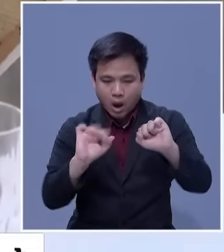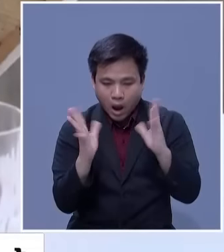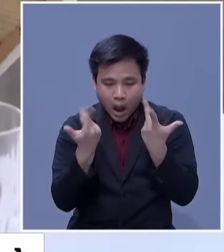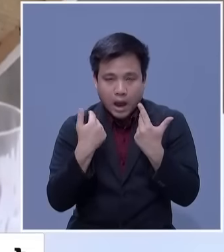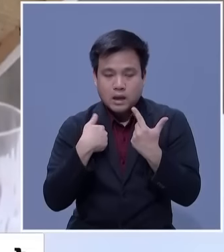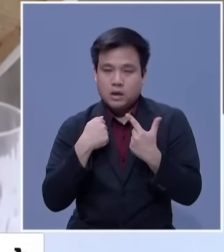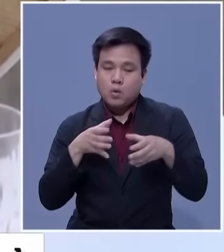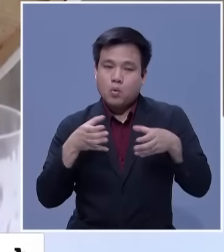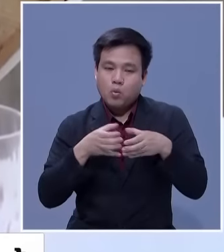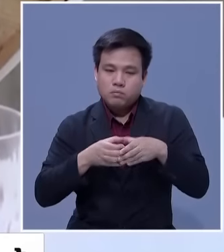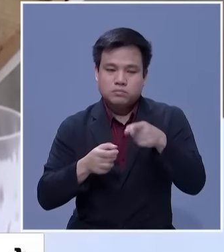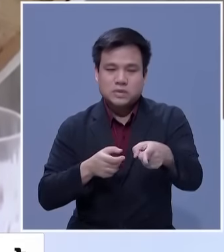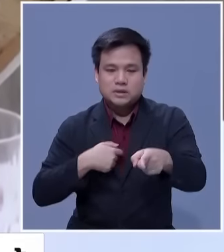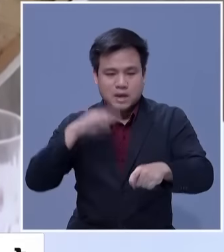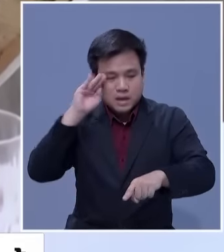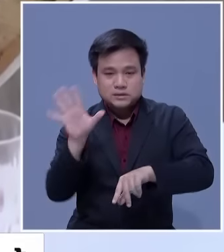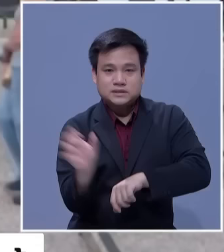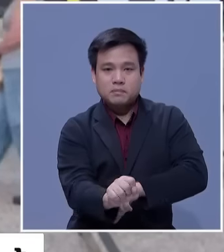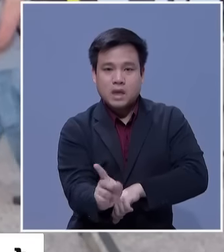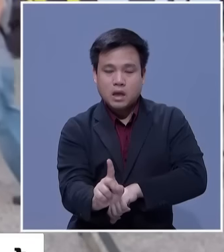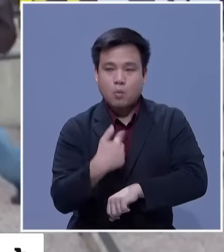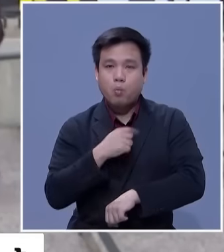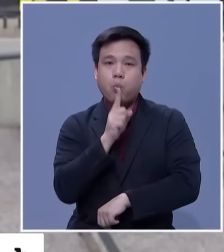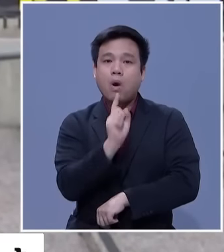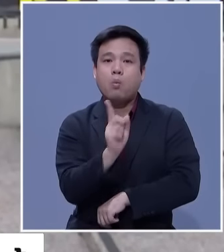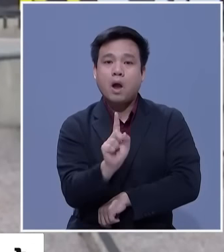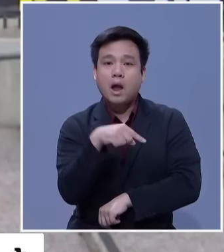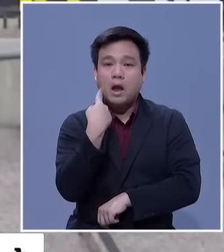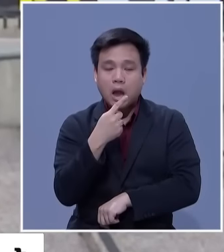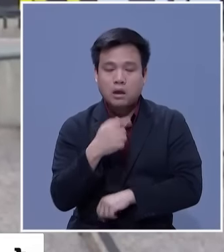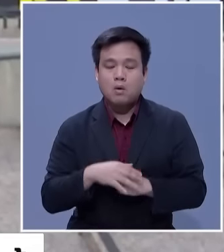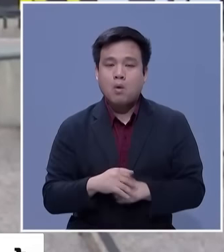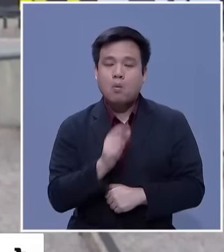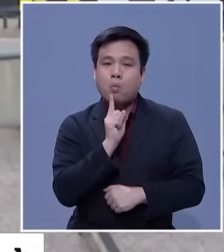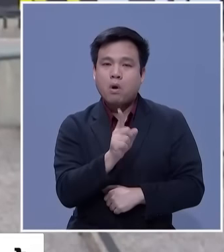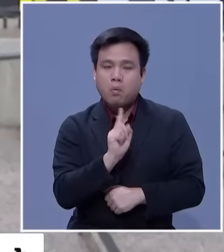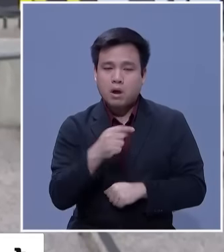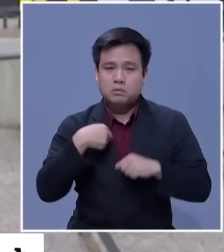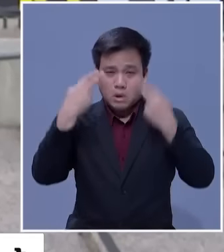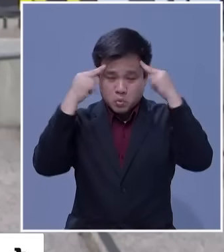ได้มีการออกแถลงการประณามนายกรัฐมนตรี เบนจามินเนธานยาฮูที่ทอดทิ้งผู้ที่ยัง